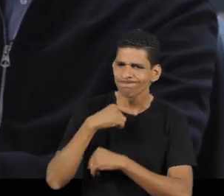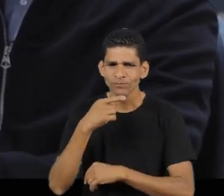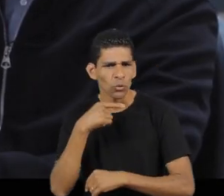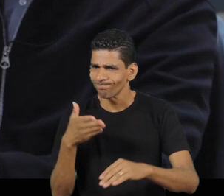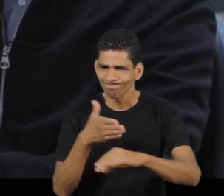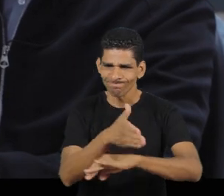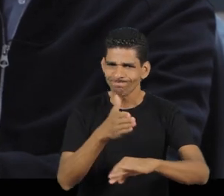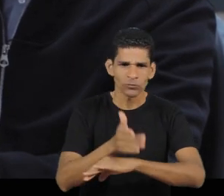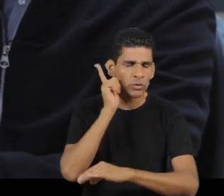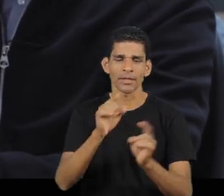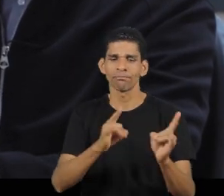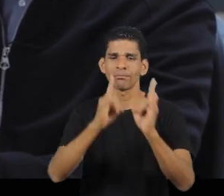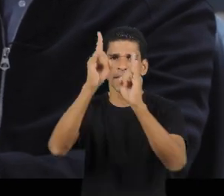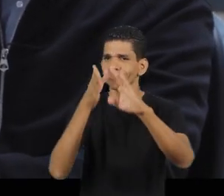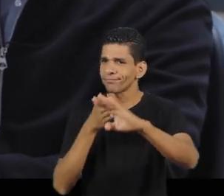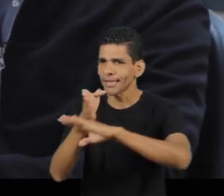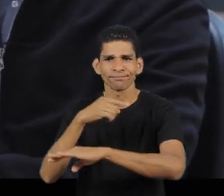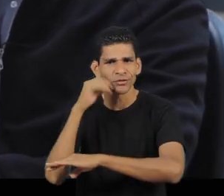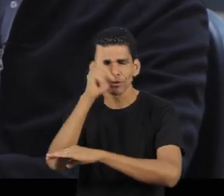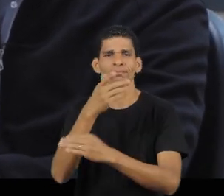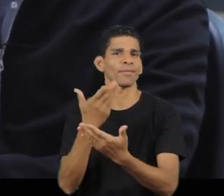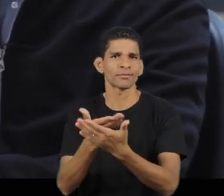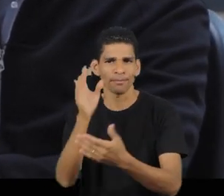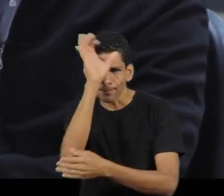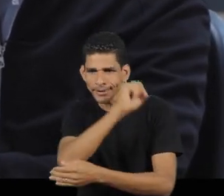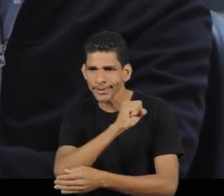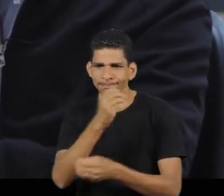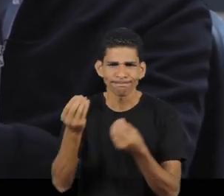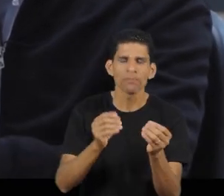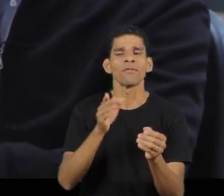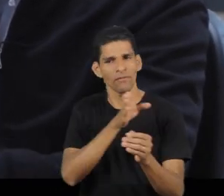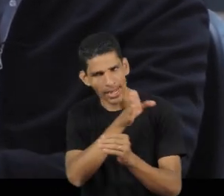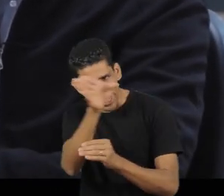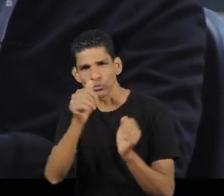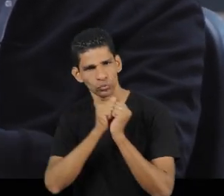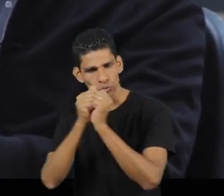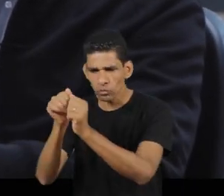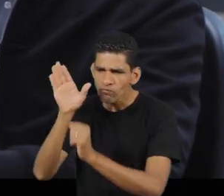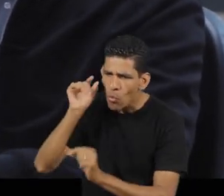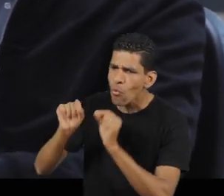acessar até um prédio X para ter uma aula. A gente vai lá com ele, olha onde é